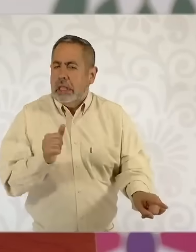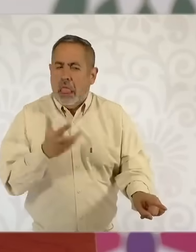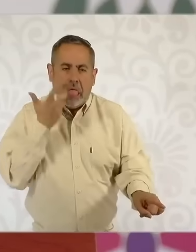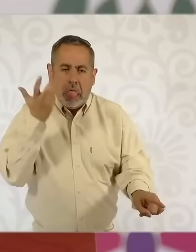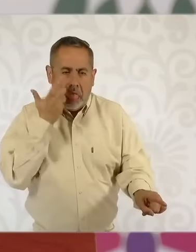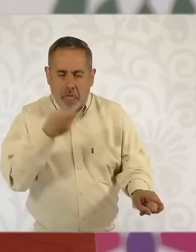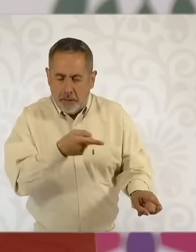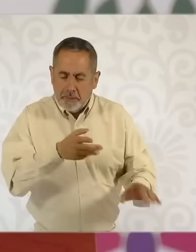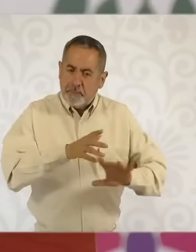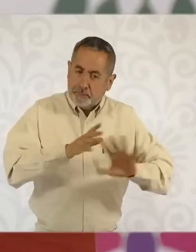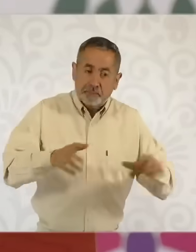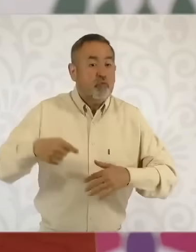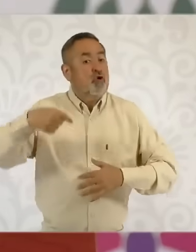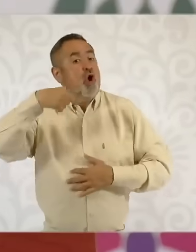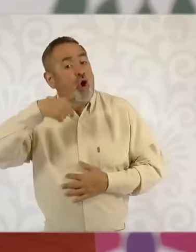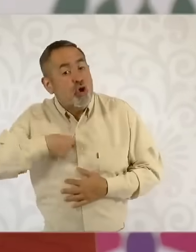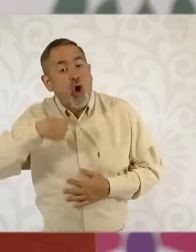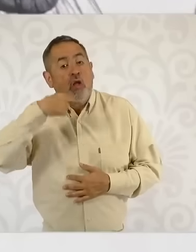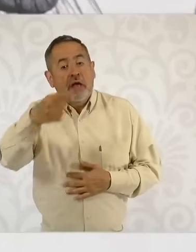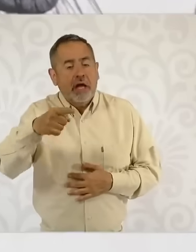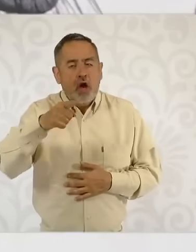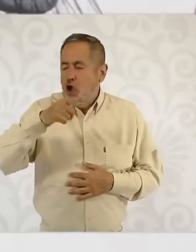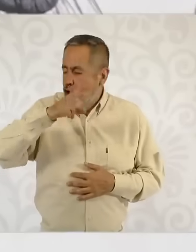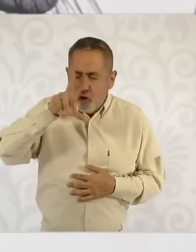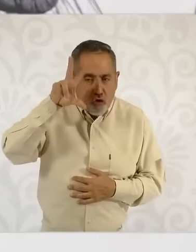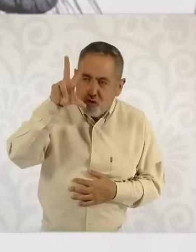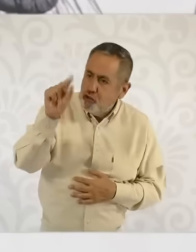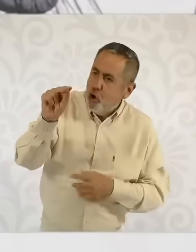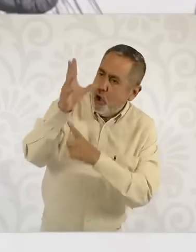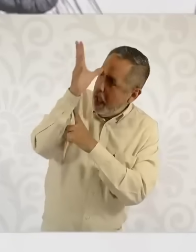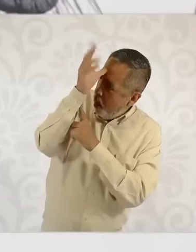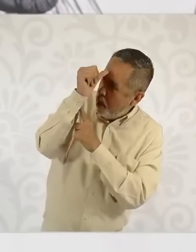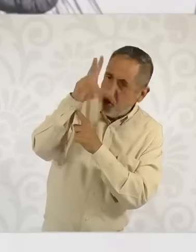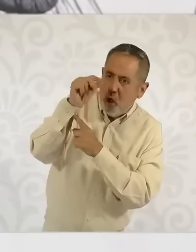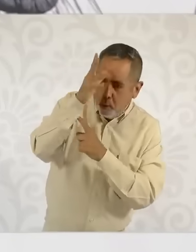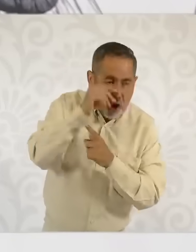Desde el primer momento nosotros dijimos "No estamos de acuerdo con las redadas como forma de